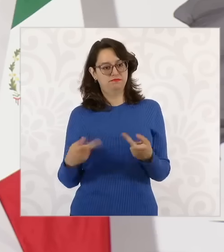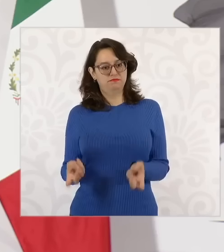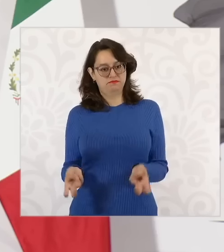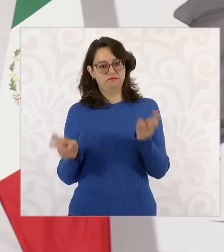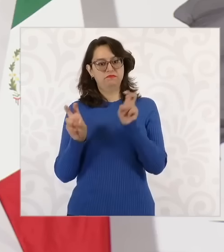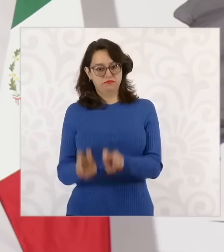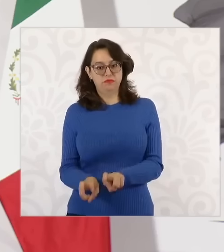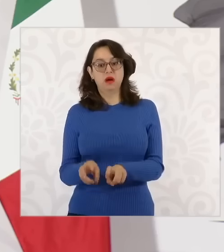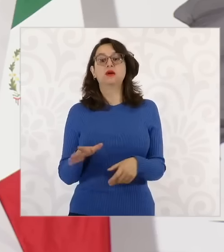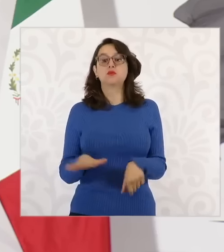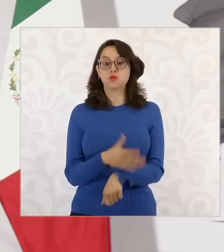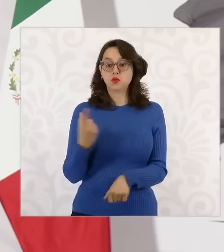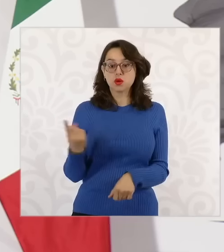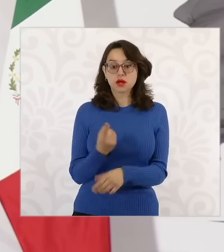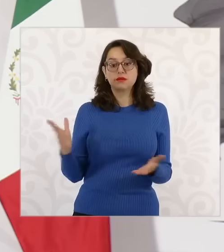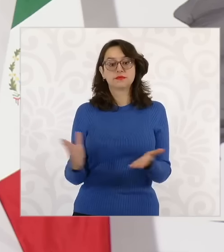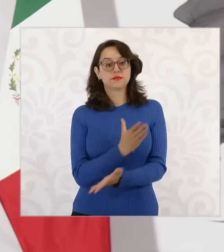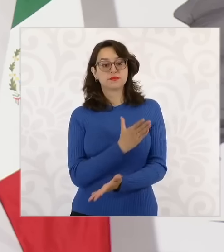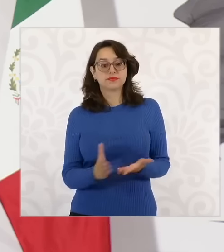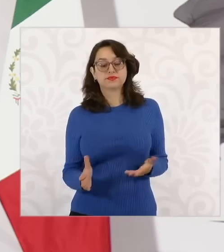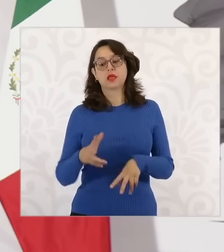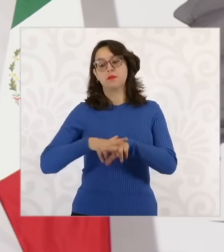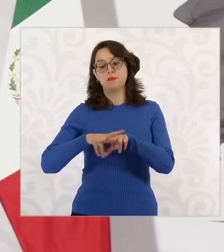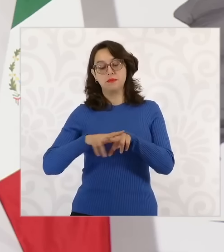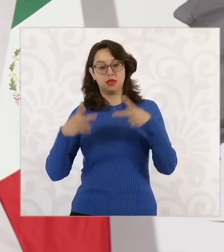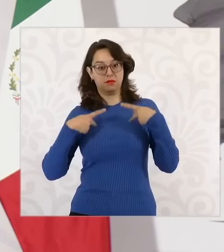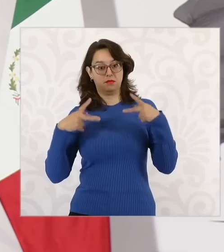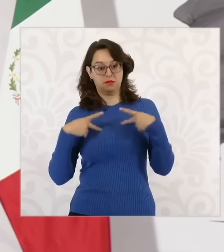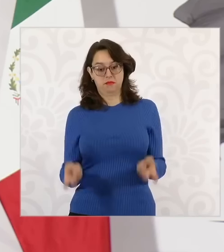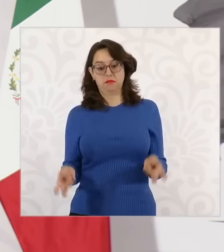mayor velocidad y también lo vamos a hacer en donde entremos en zonas urbanas. El muro